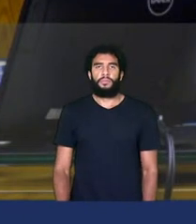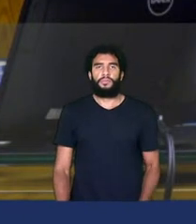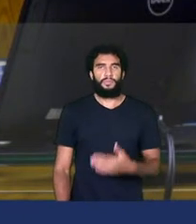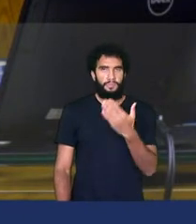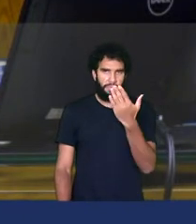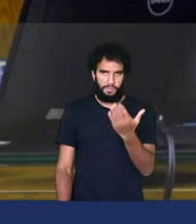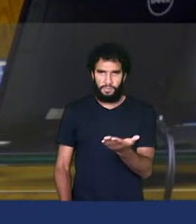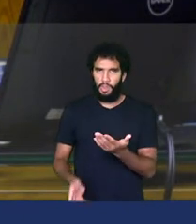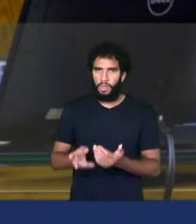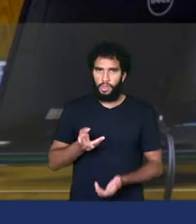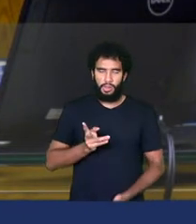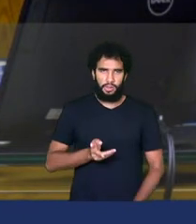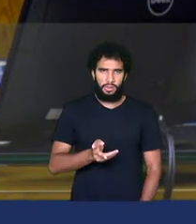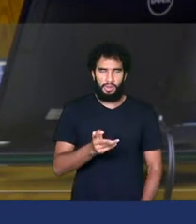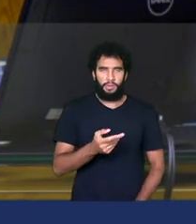KOKAY, PELA SUA PALAVRA. VOSSA